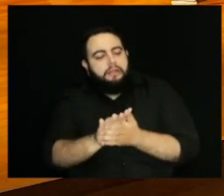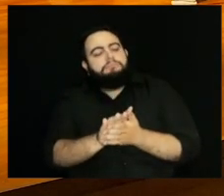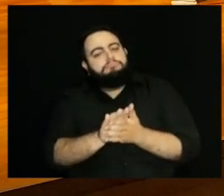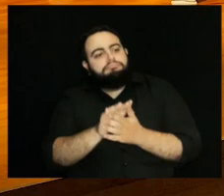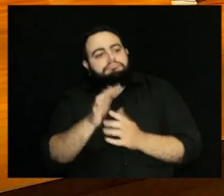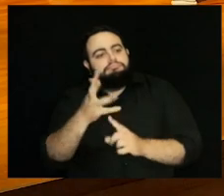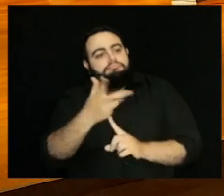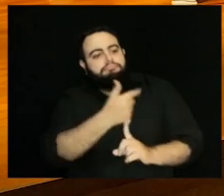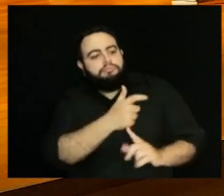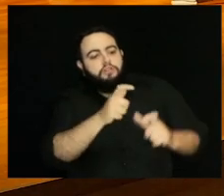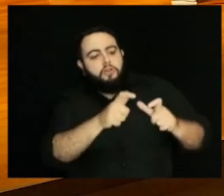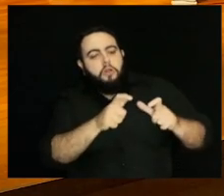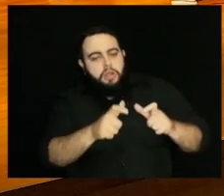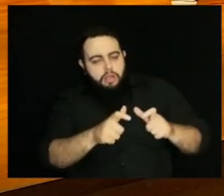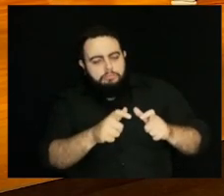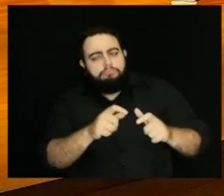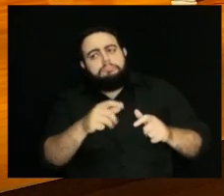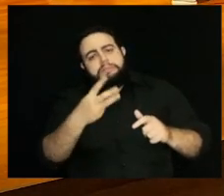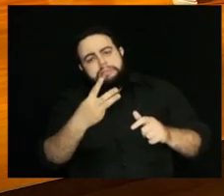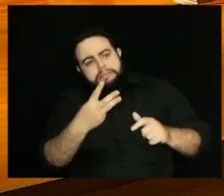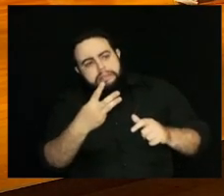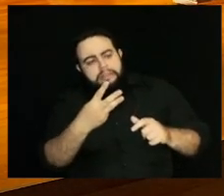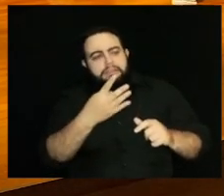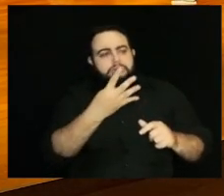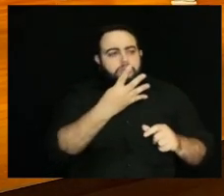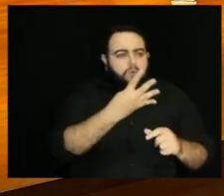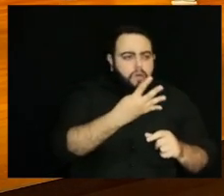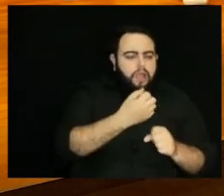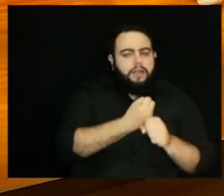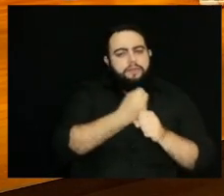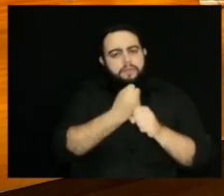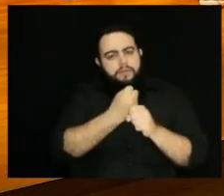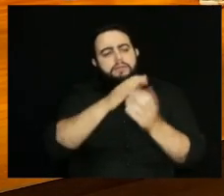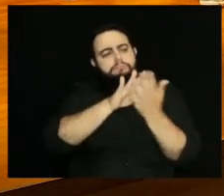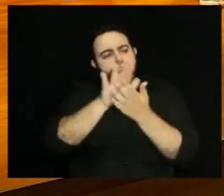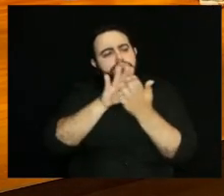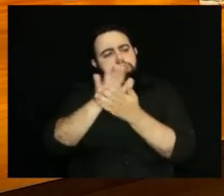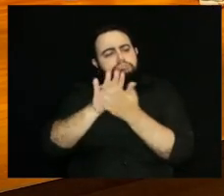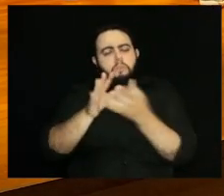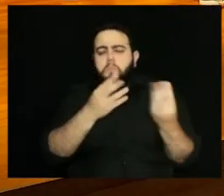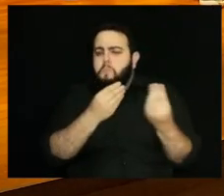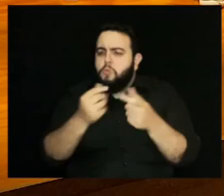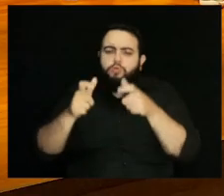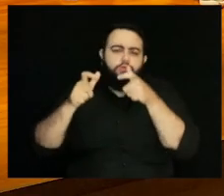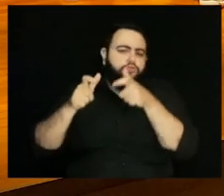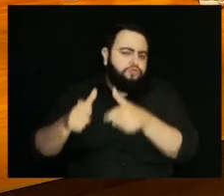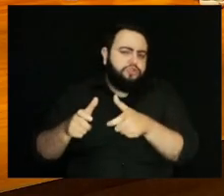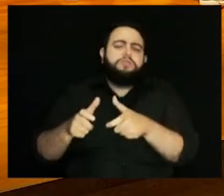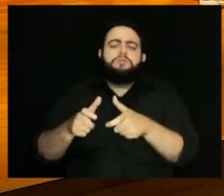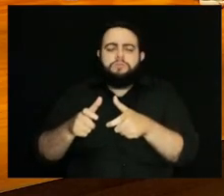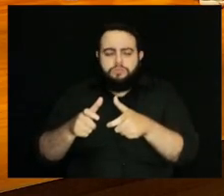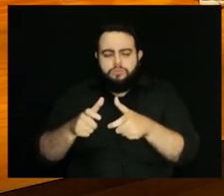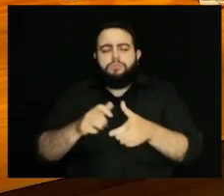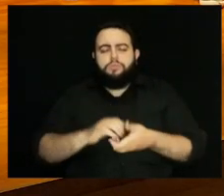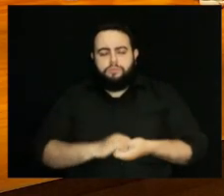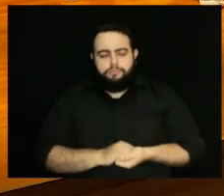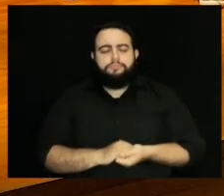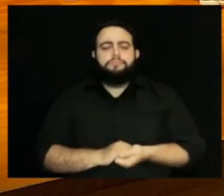período de 3, 4 anos. Geraldo Flach e o Sepé, que é dono do 373 hoje, na cabeça do projeto.